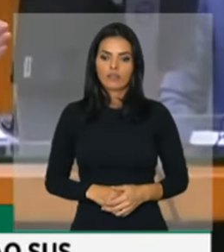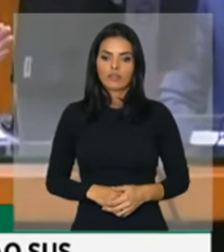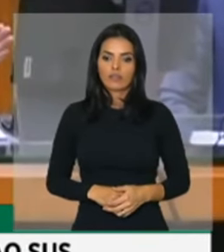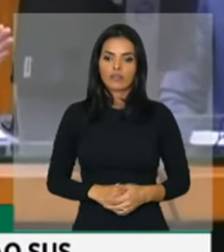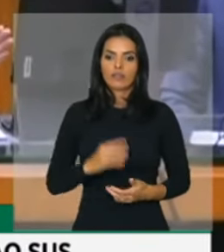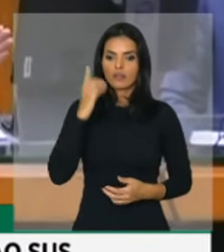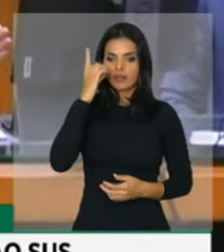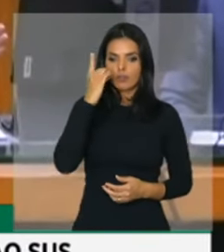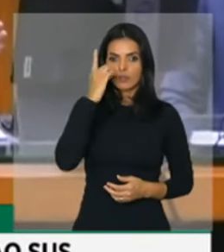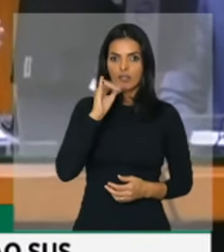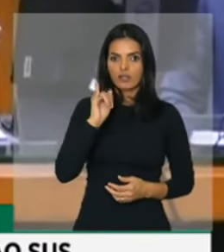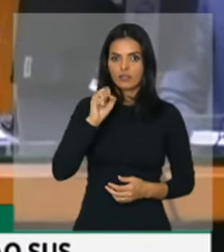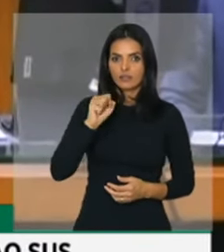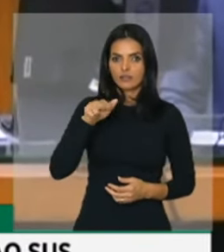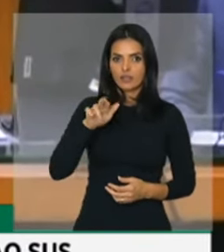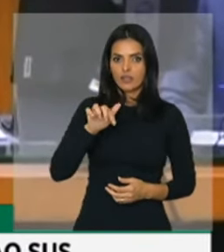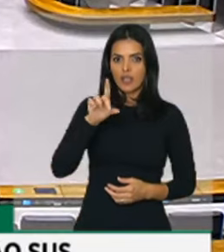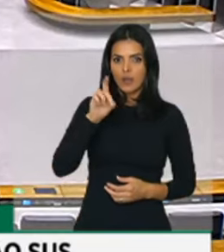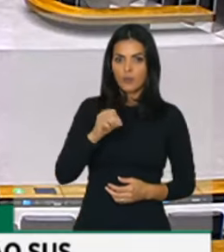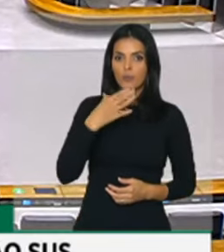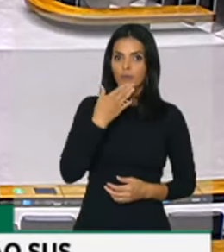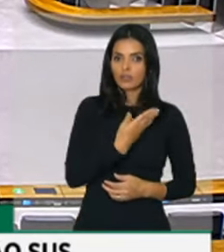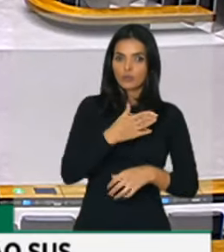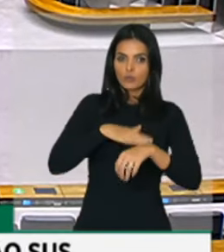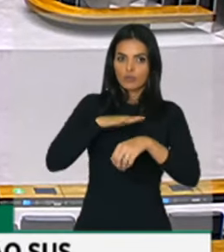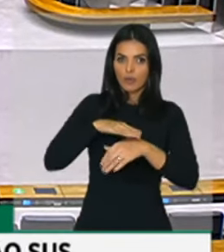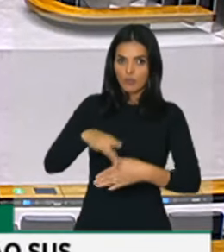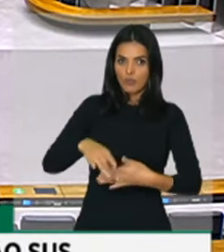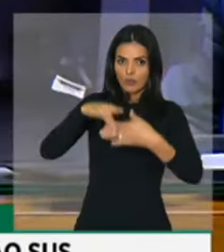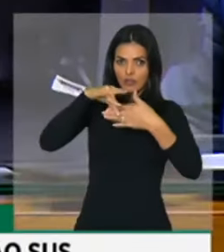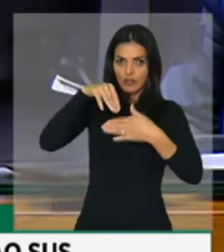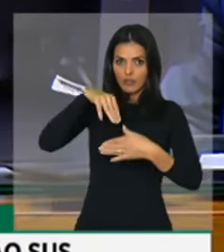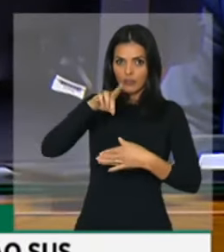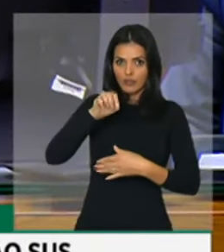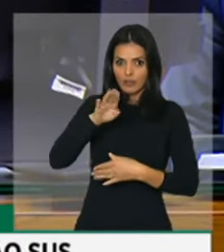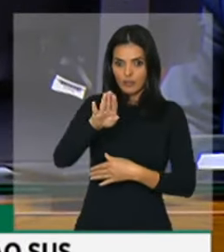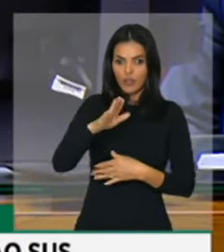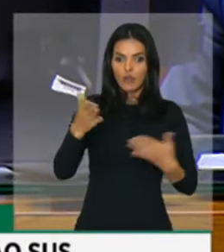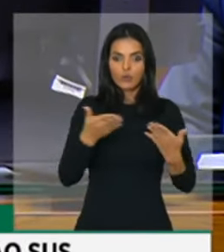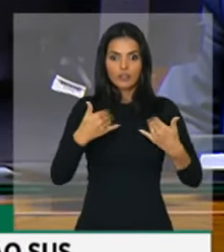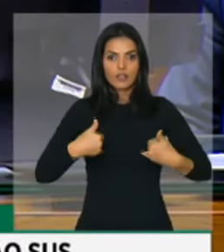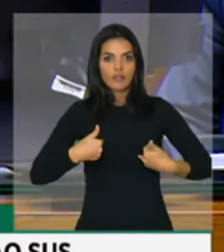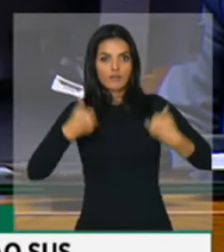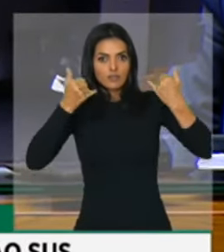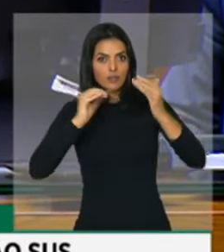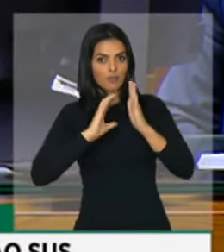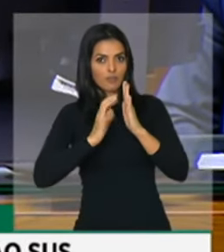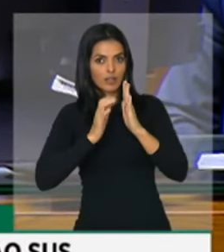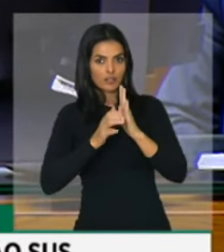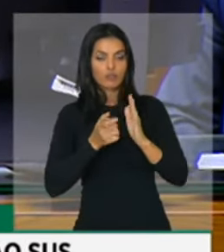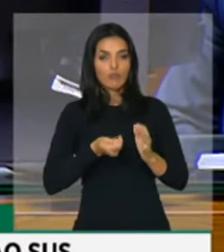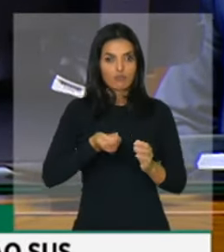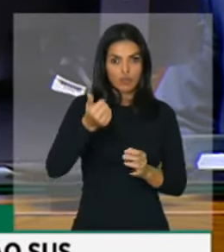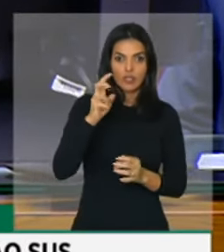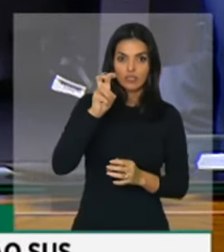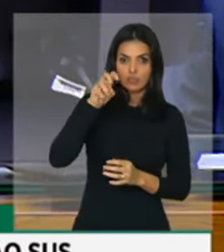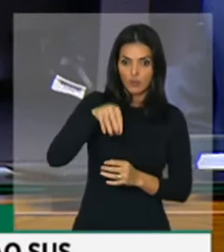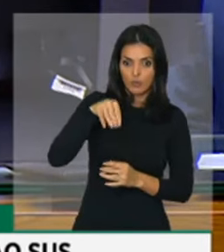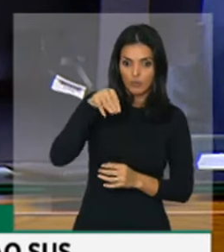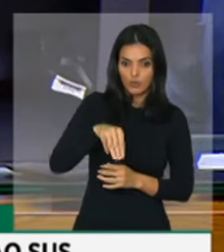ELE TINHA ME PEDIDO O TEMPO DE LIDERANÇA DO MDB, HOJE É ANIVERSÁRIO DO PARTIDO, EU DARIA A ELE CINCO MINUTOS ENQUANTO SE CONVERSA... -- [DEPUTADA]: ENQUANTO